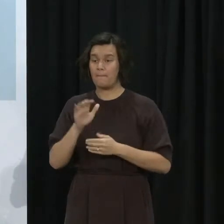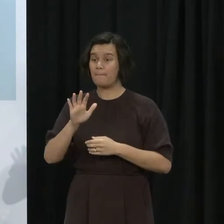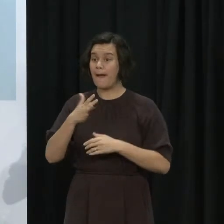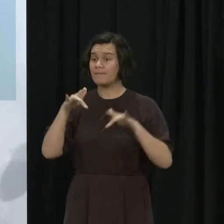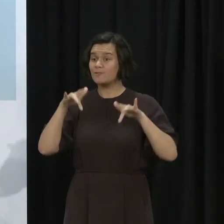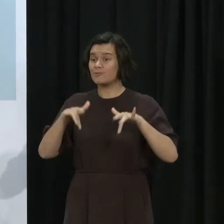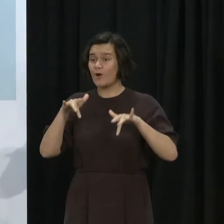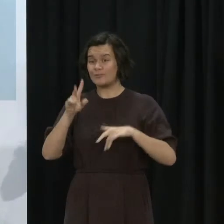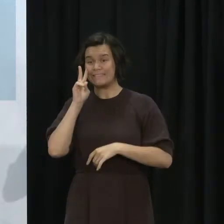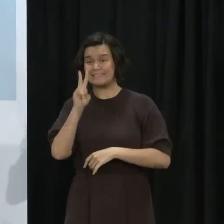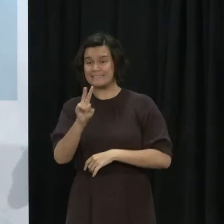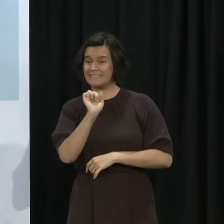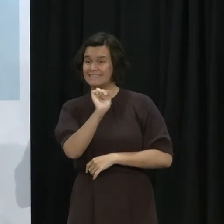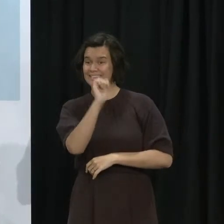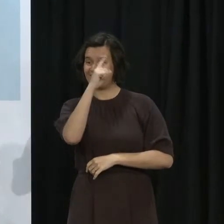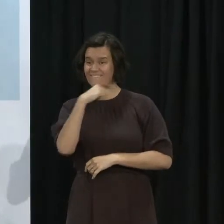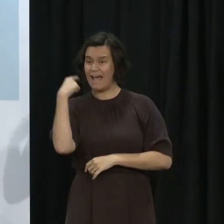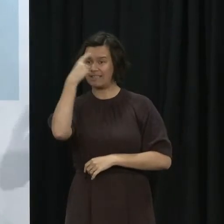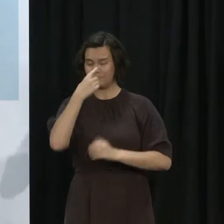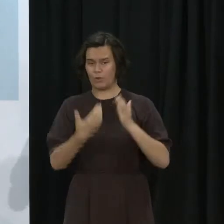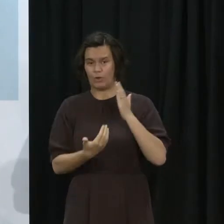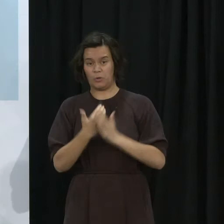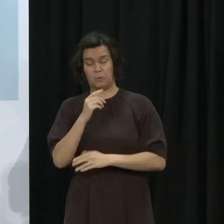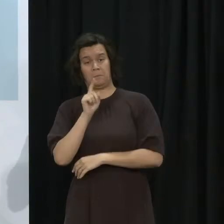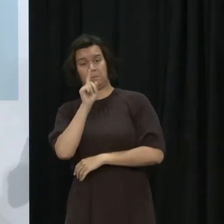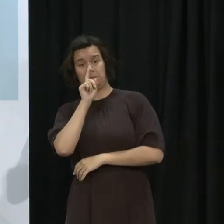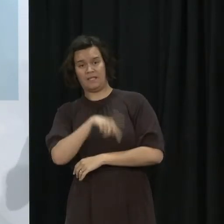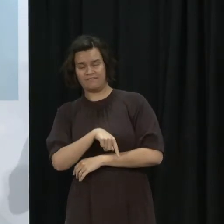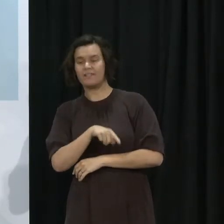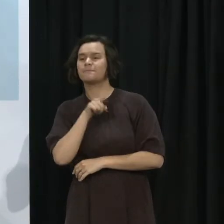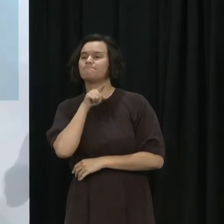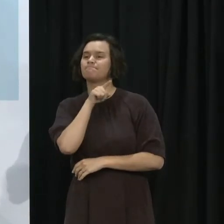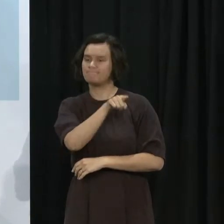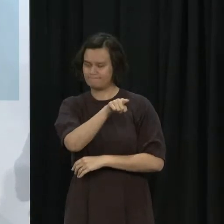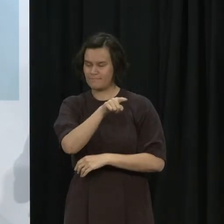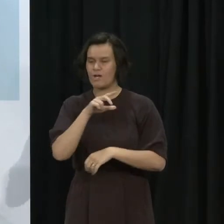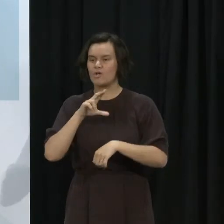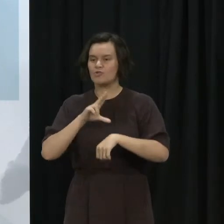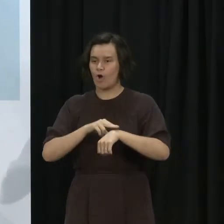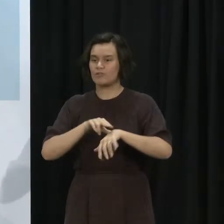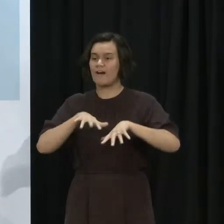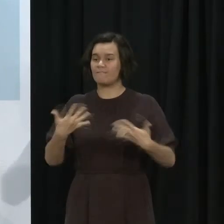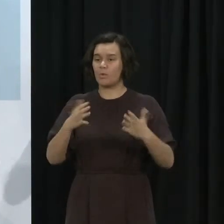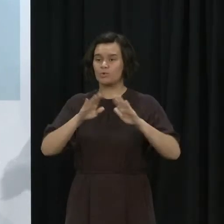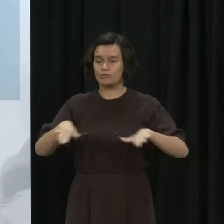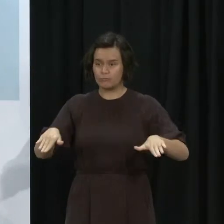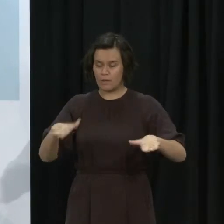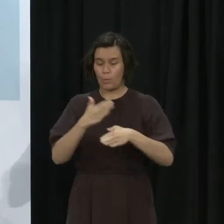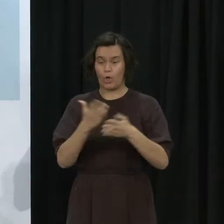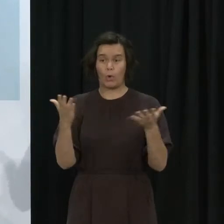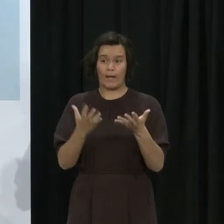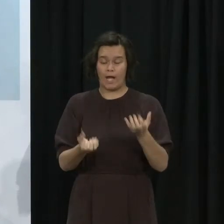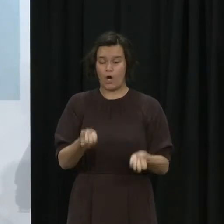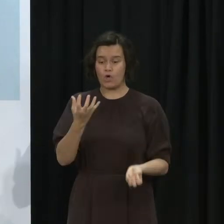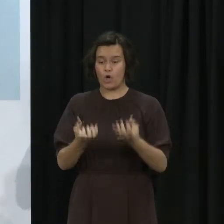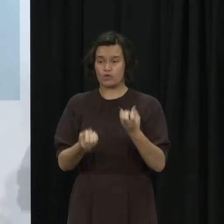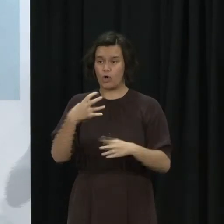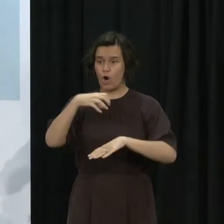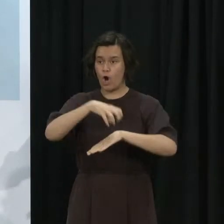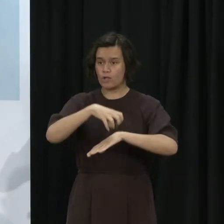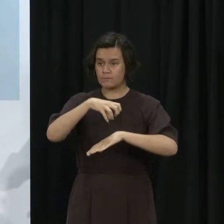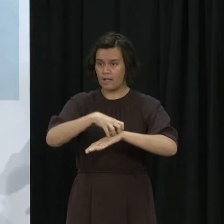Delore ka tae mai ki konei